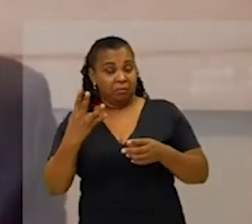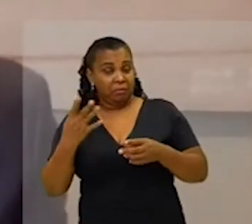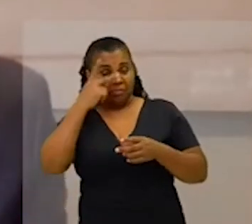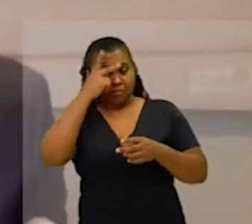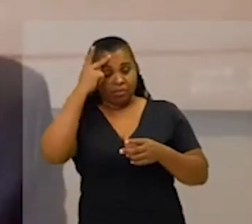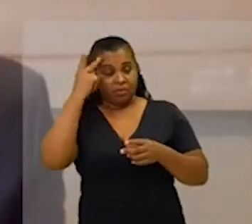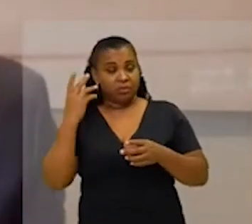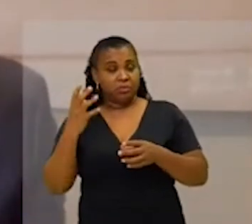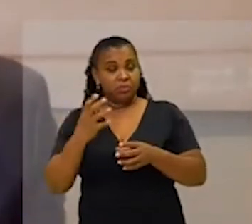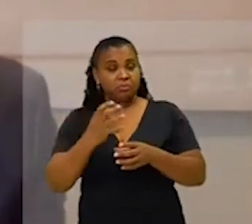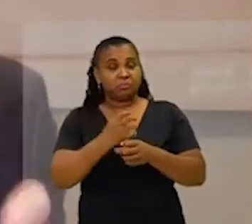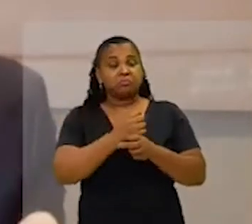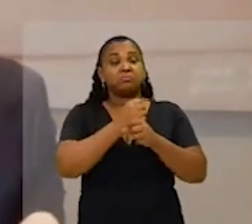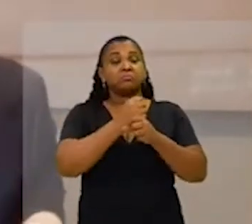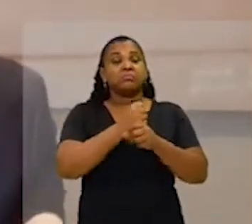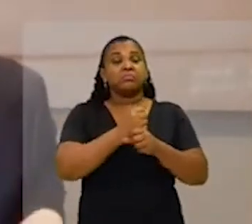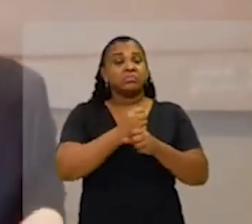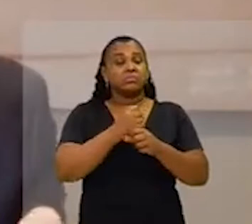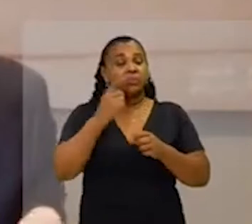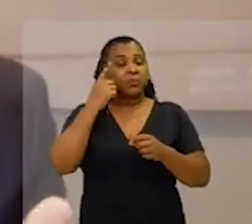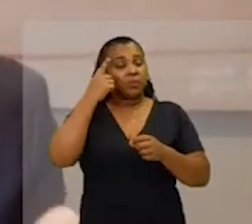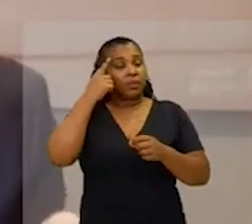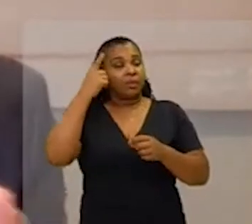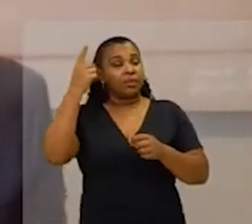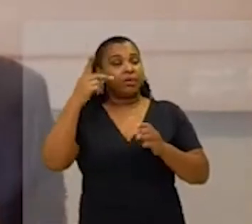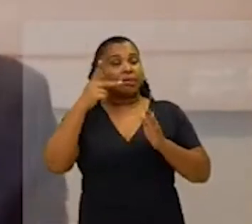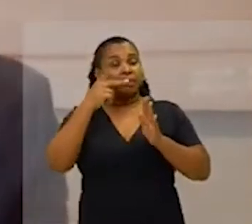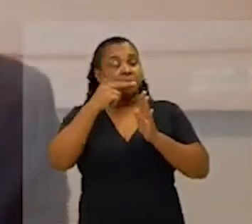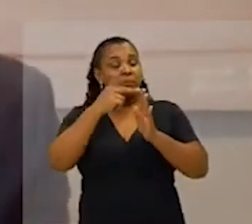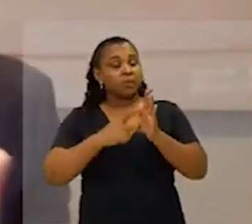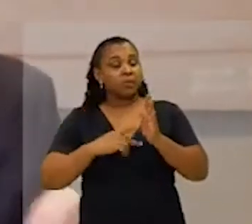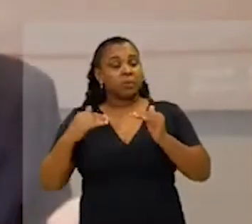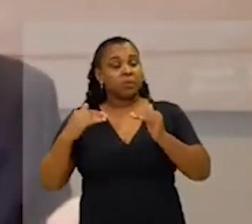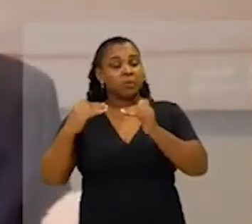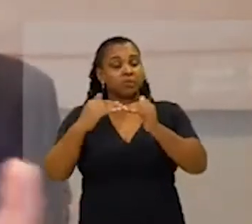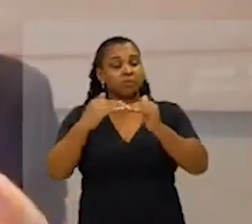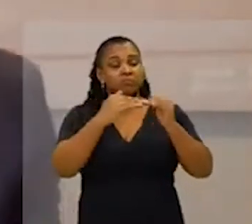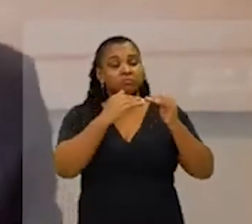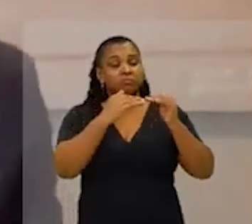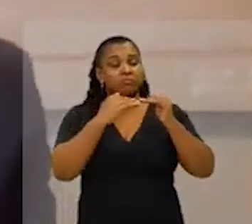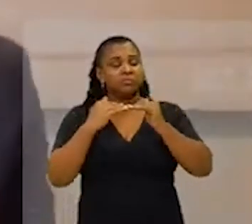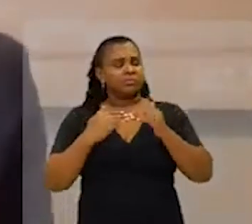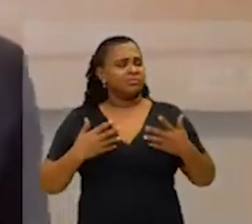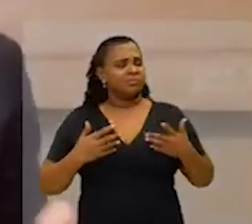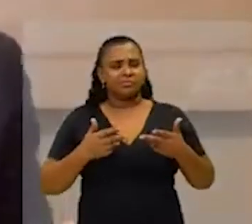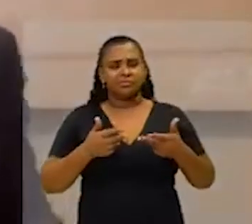cima de uma ideia né de um projeto não é comum não é isso é isso é fantástico né isso talvez seja que